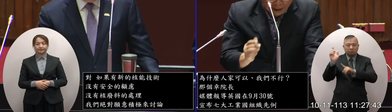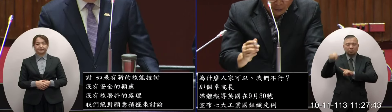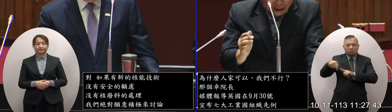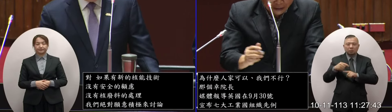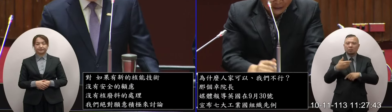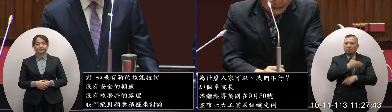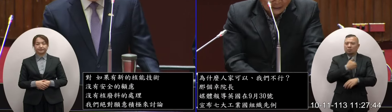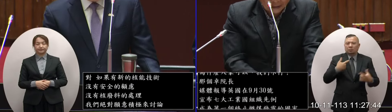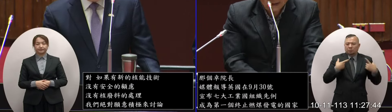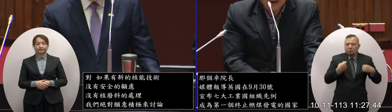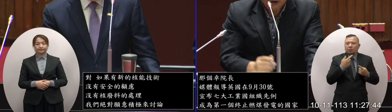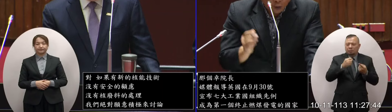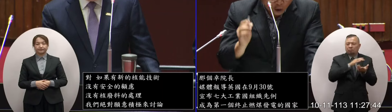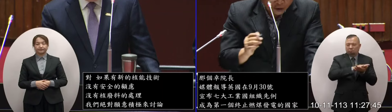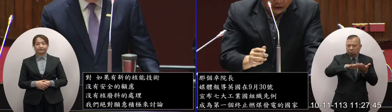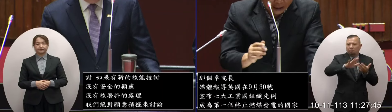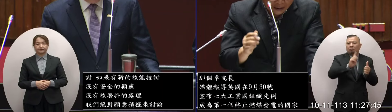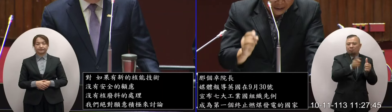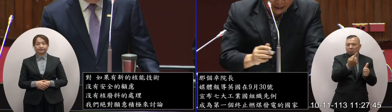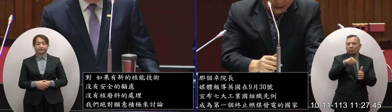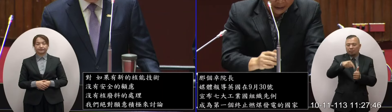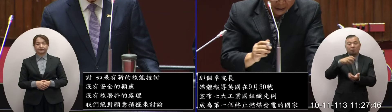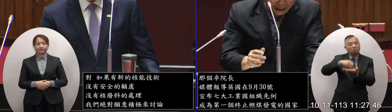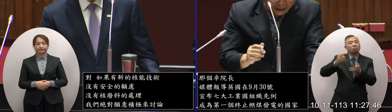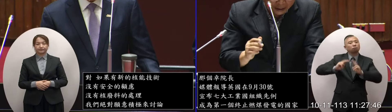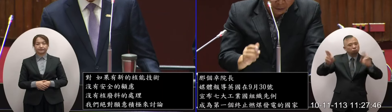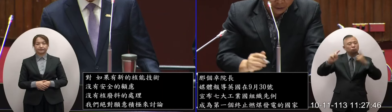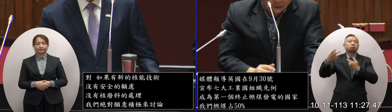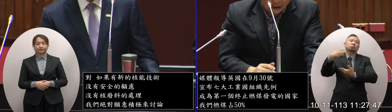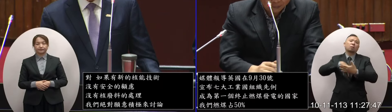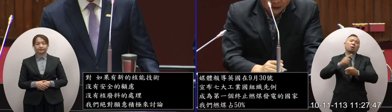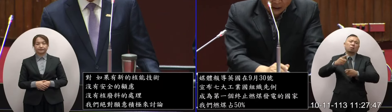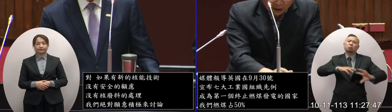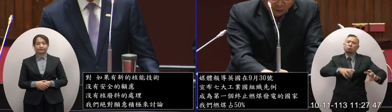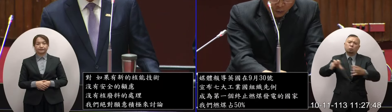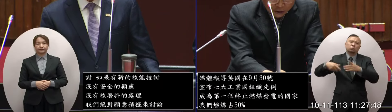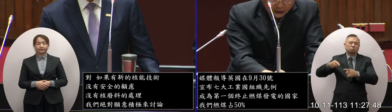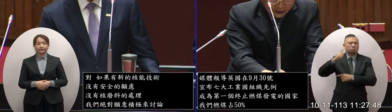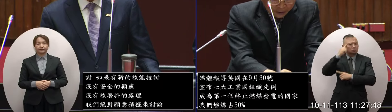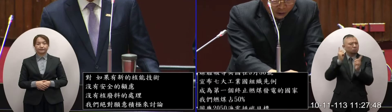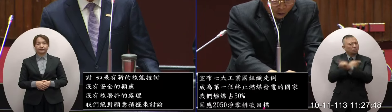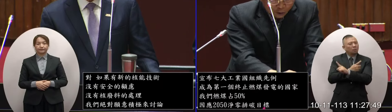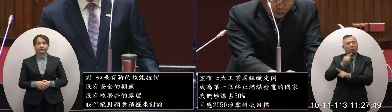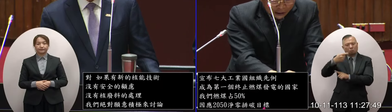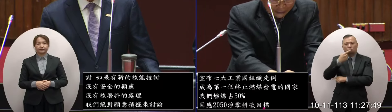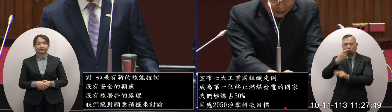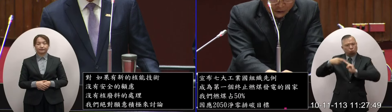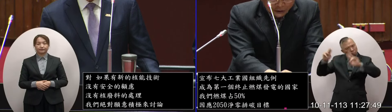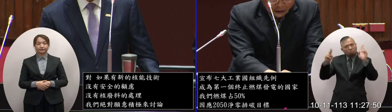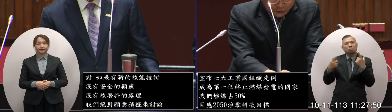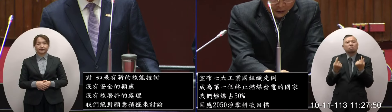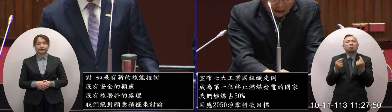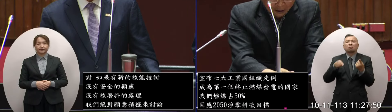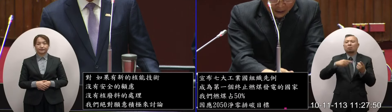包括核電在內 國際認可核能為綠電 國際人員 重署強調世界需要